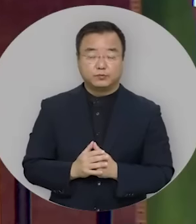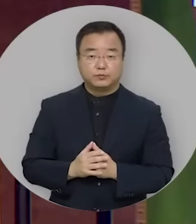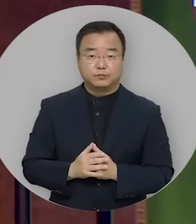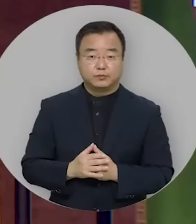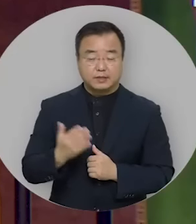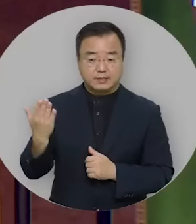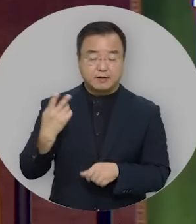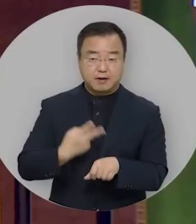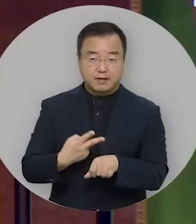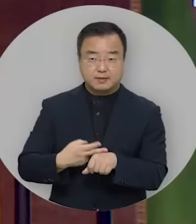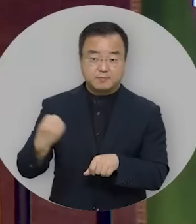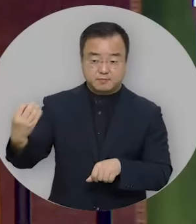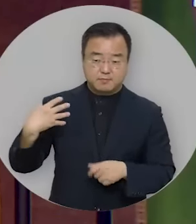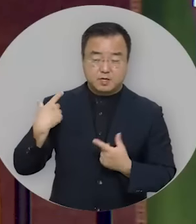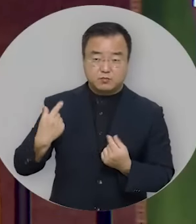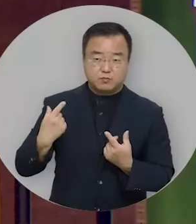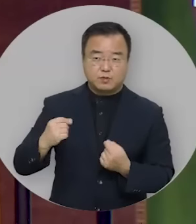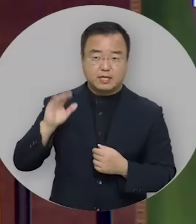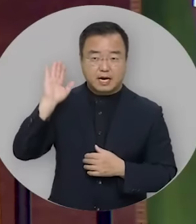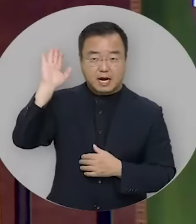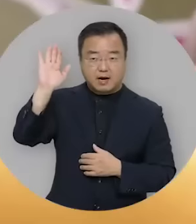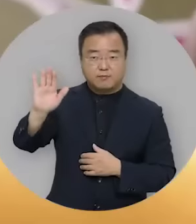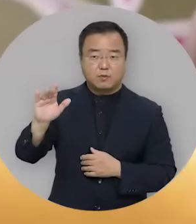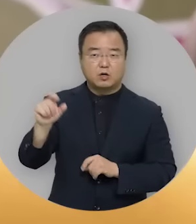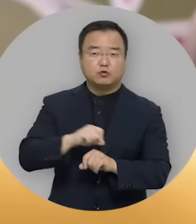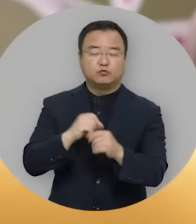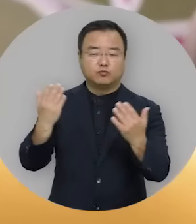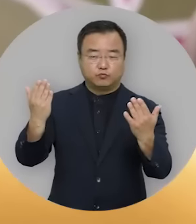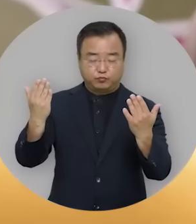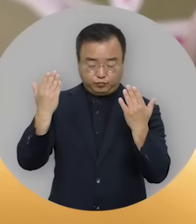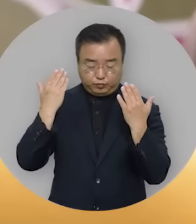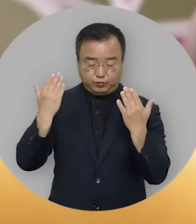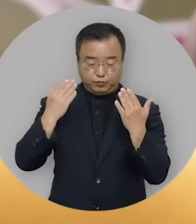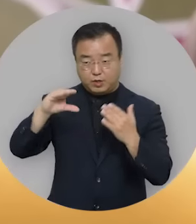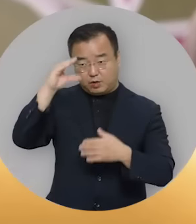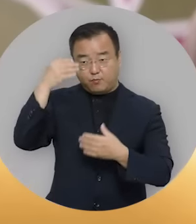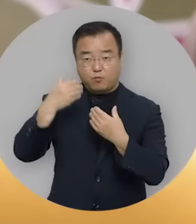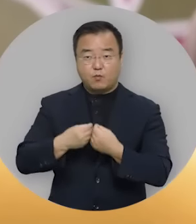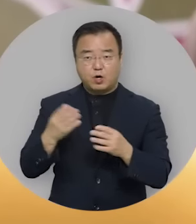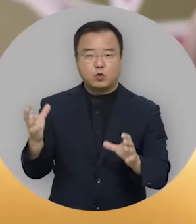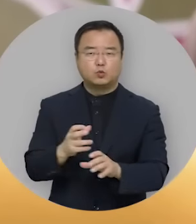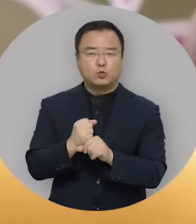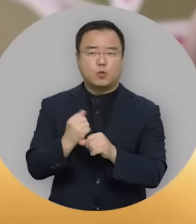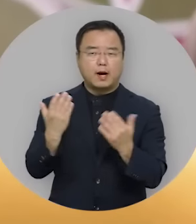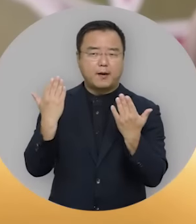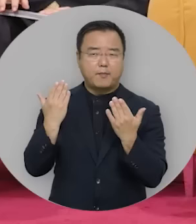우리 박기준 선생님께서 말씀하신 것처럼 앞으로의 특수학교 모델은 종합학교가 아니고